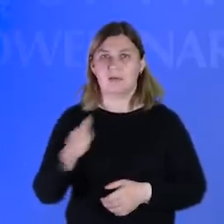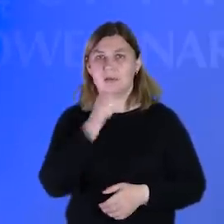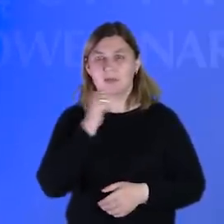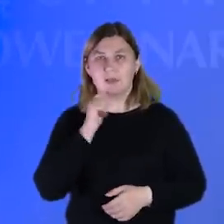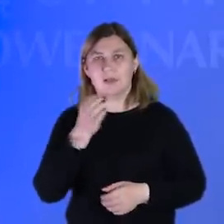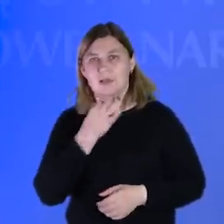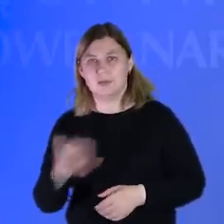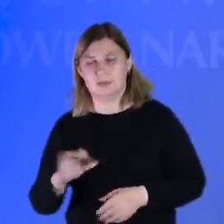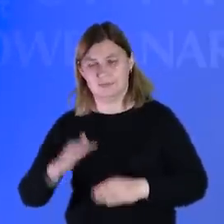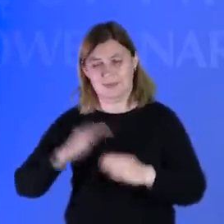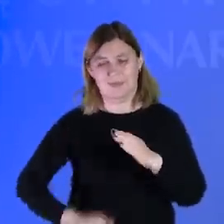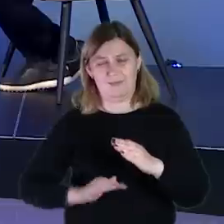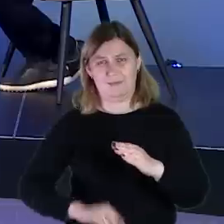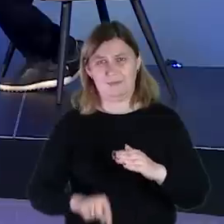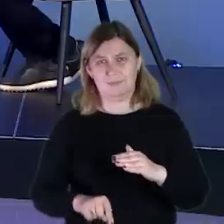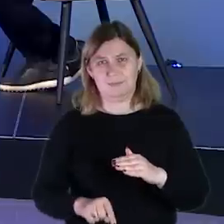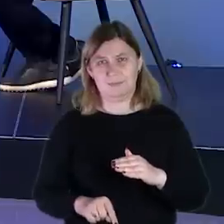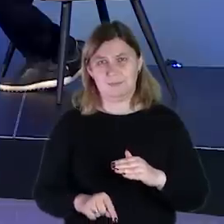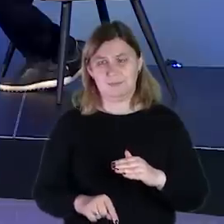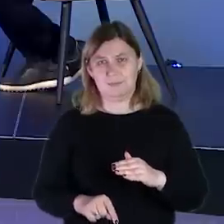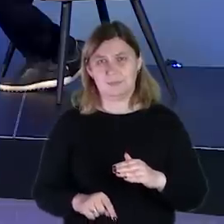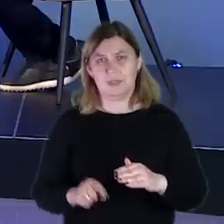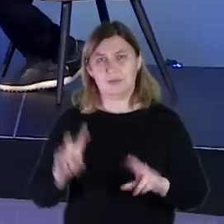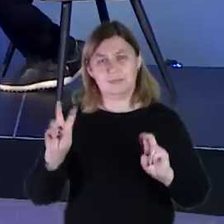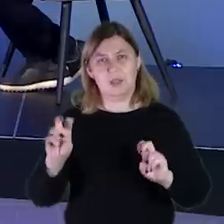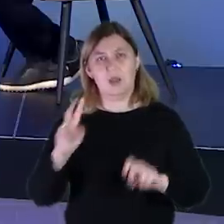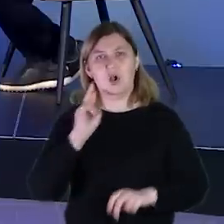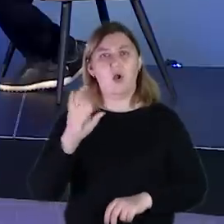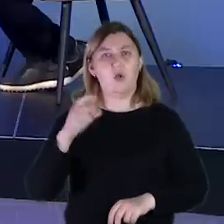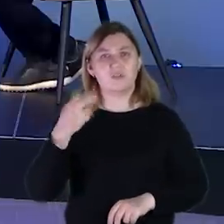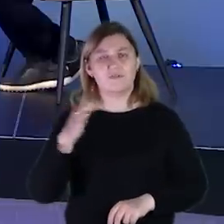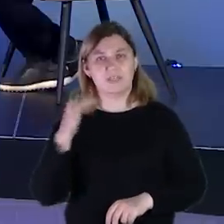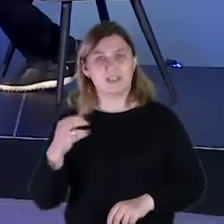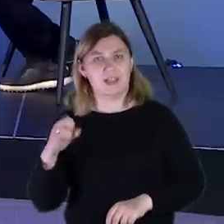że konfidenci byli najniższą kategorią. -To była nazwa zarezerwowana do takich właśnie